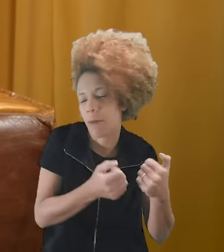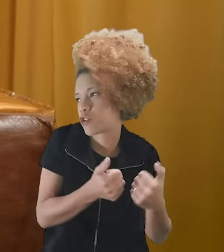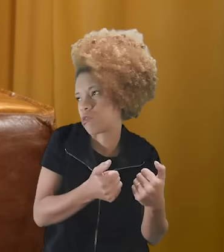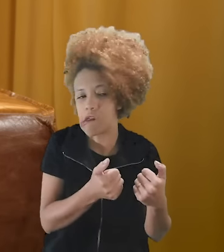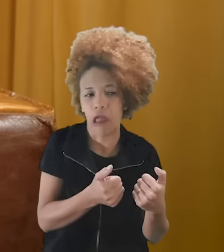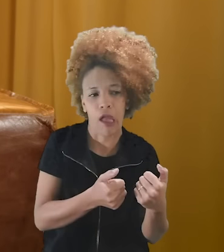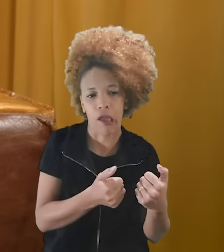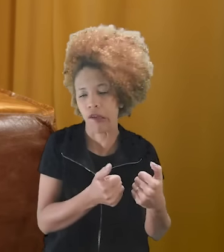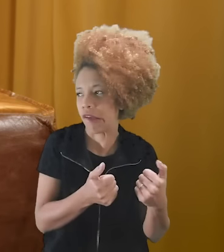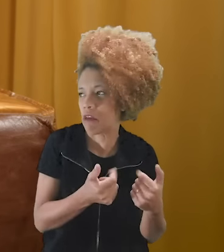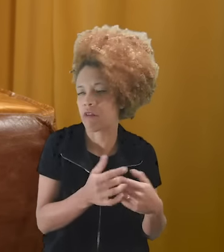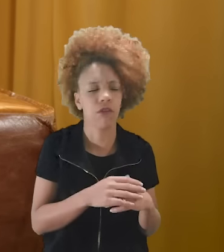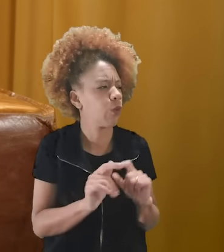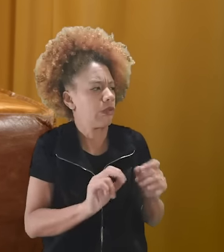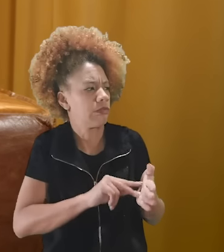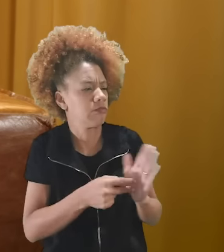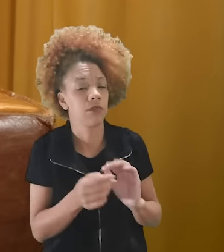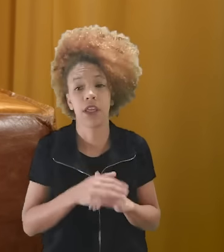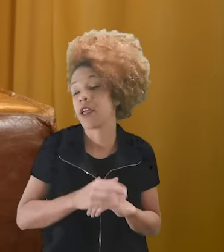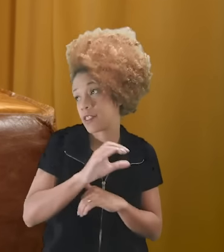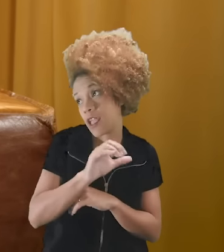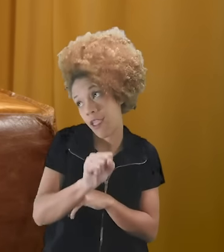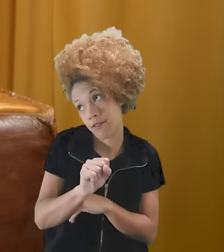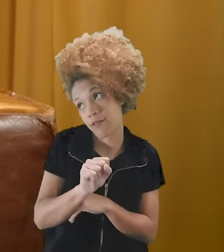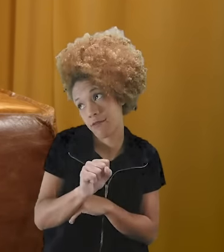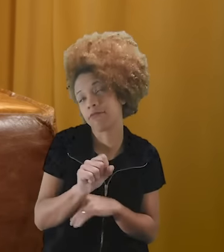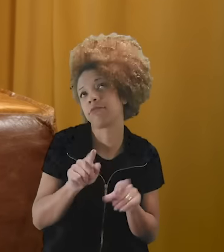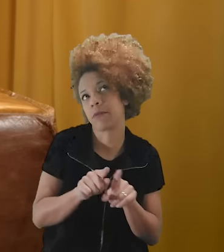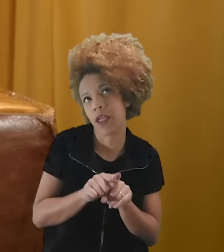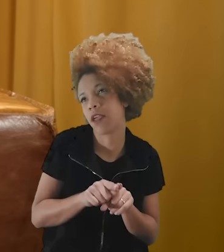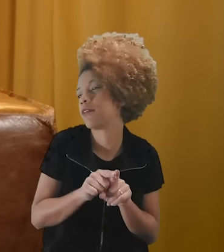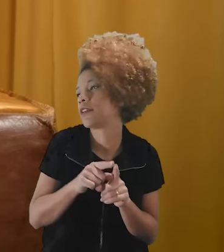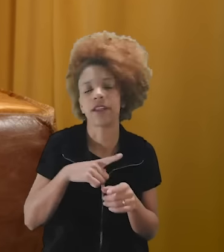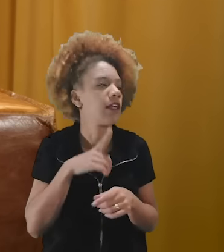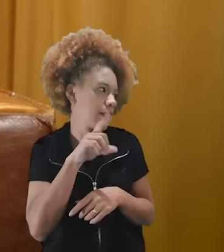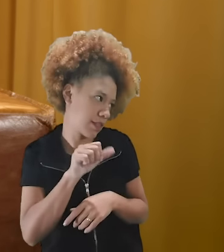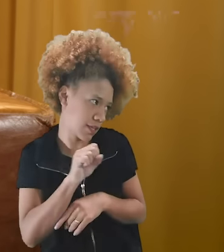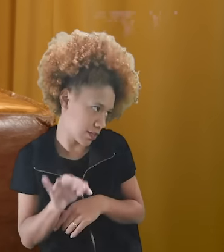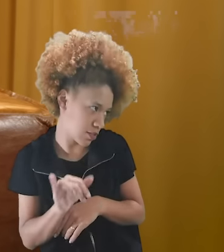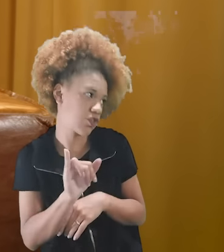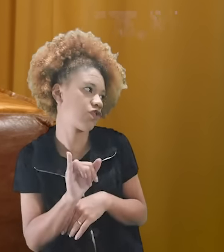jogar né eu jogava eu jogava CS Eu vim da época também do CS 1.5 enfim sou antiga Dust você era